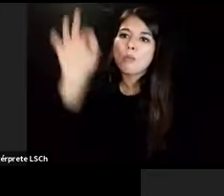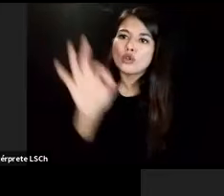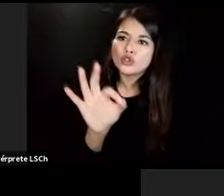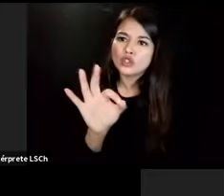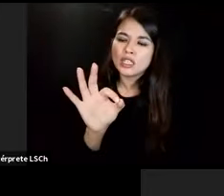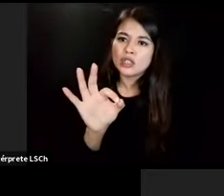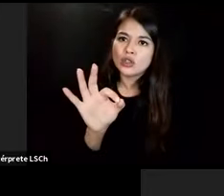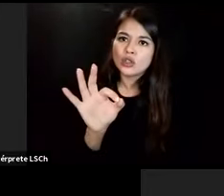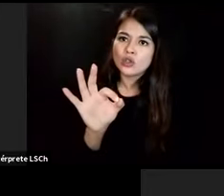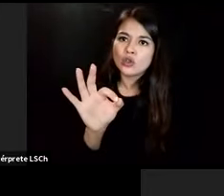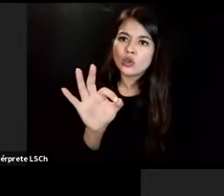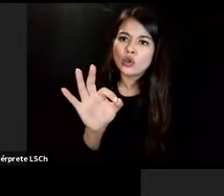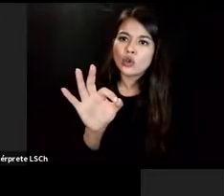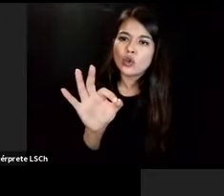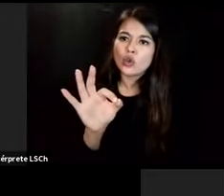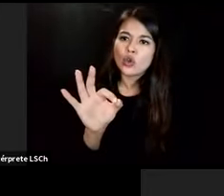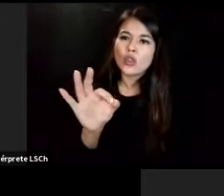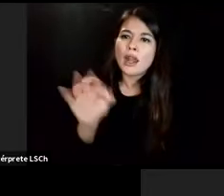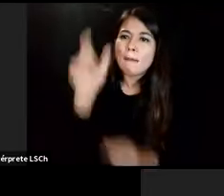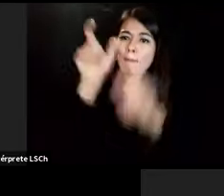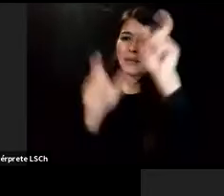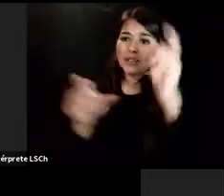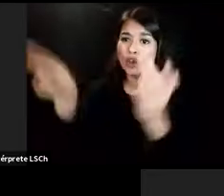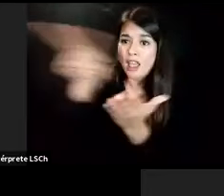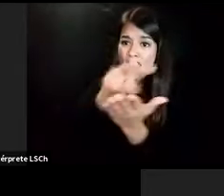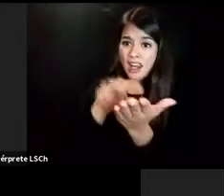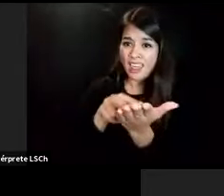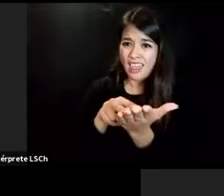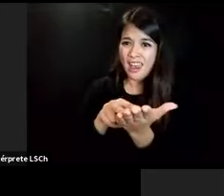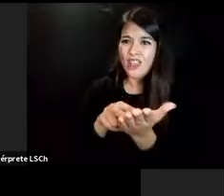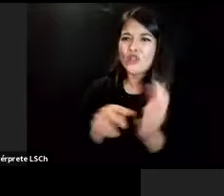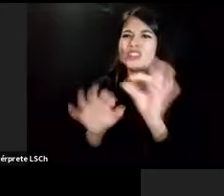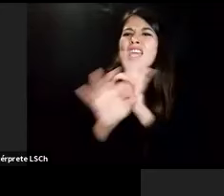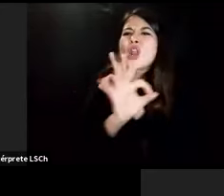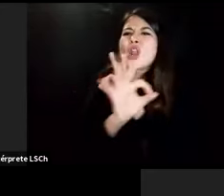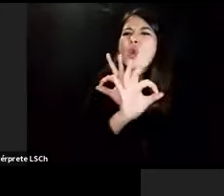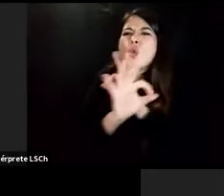de el consumo de libros en general. Entonces nunca se dio efectivamente esa